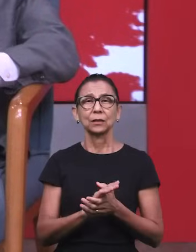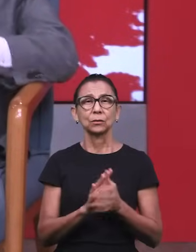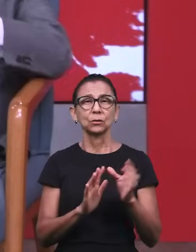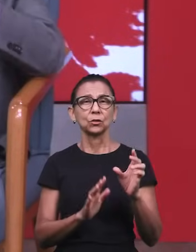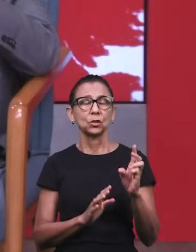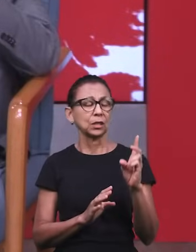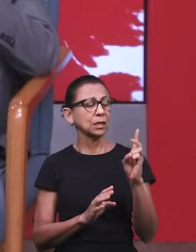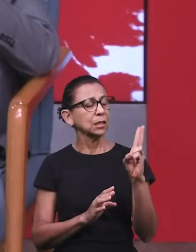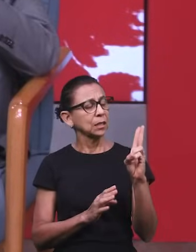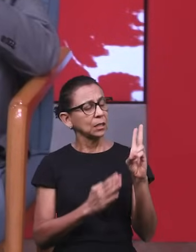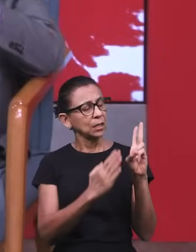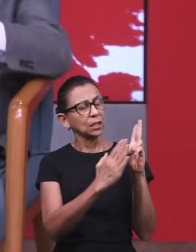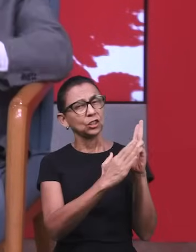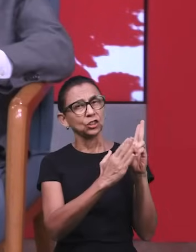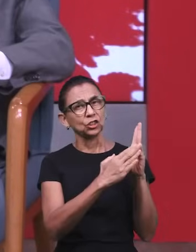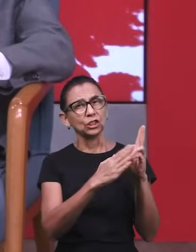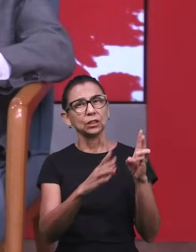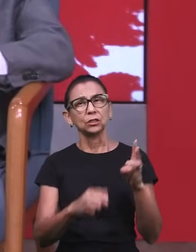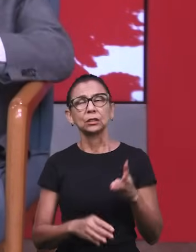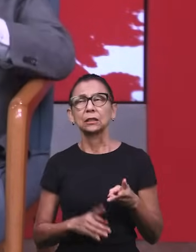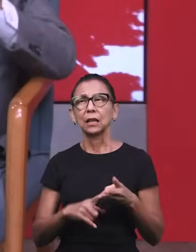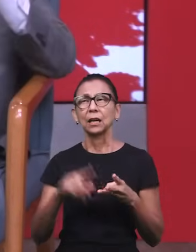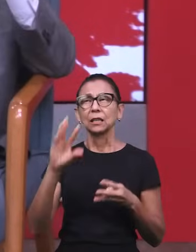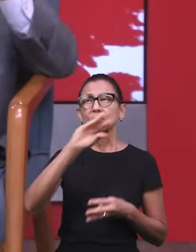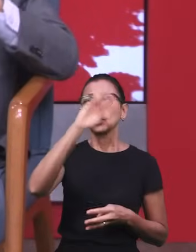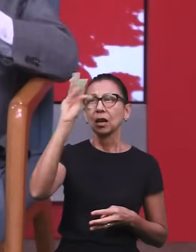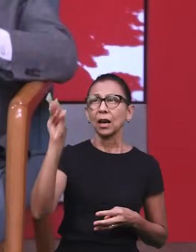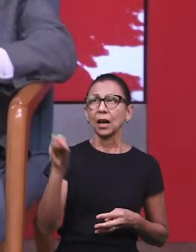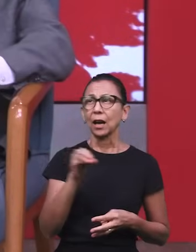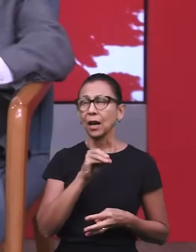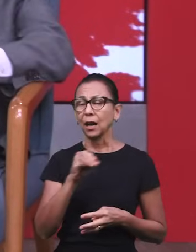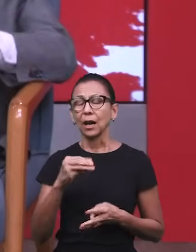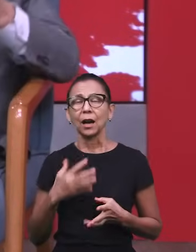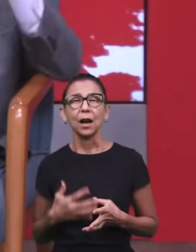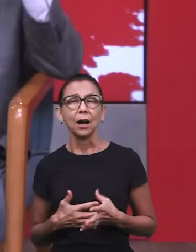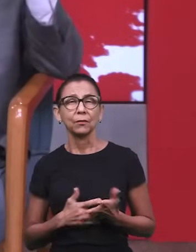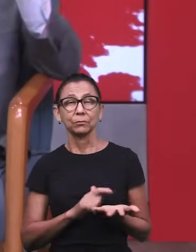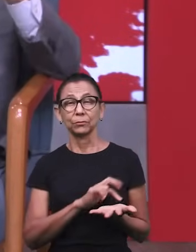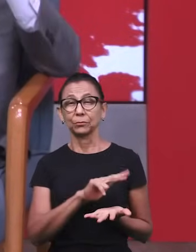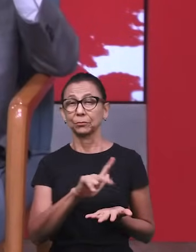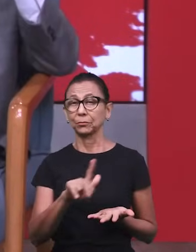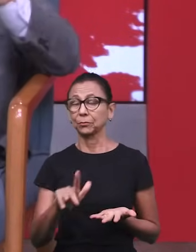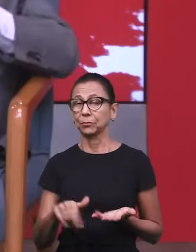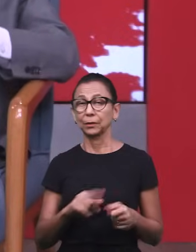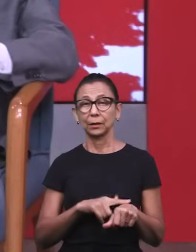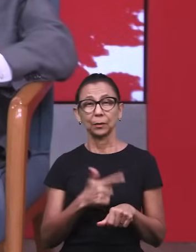dialetos de África dialetos em outros países que eu aqui não são tantos que não dá nem para